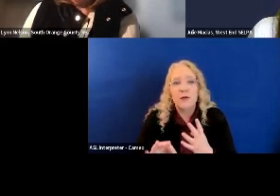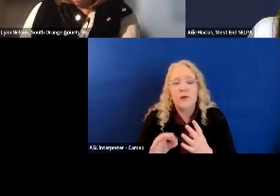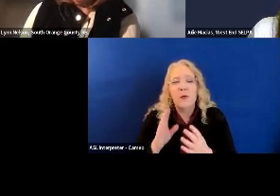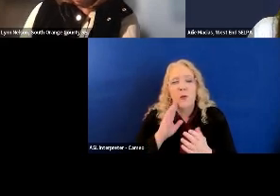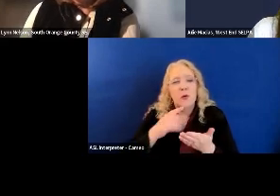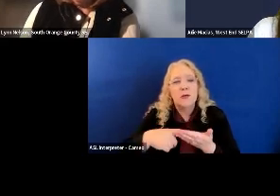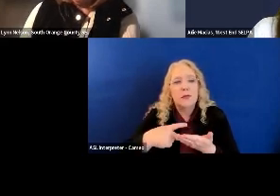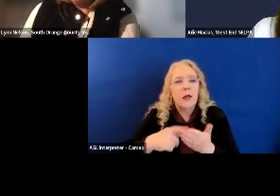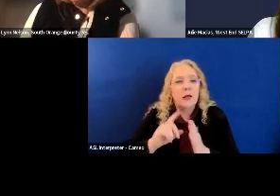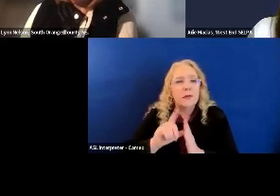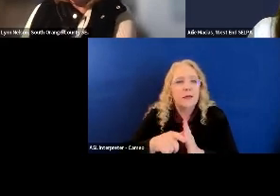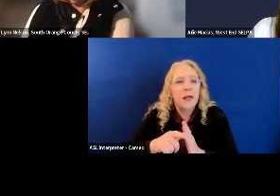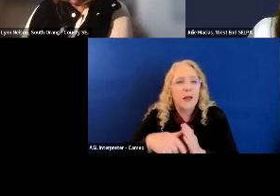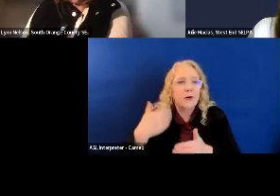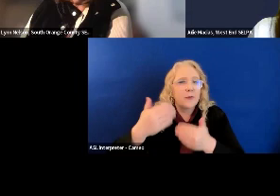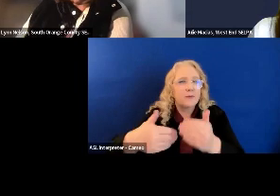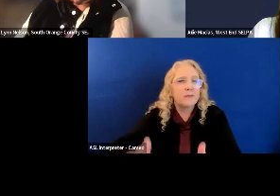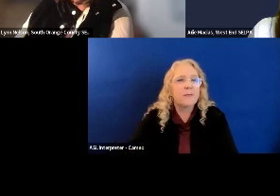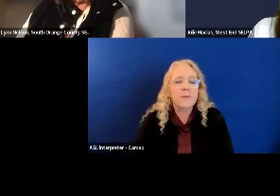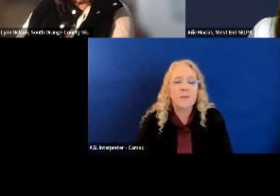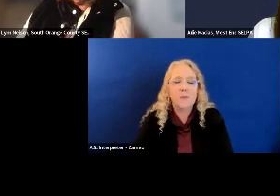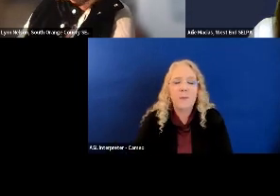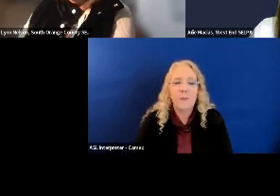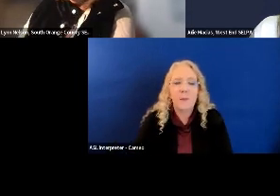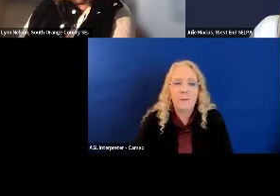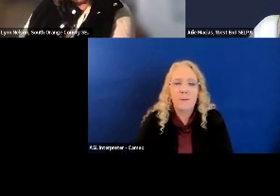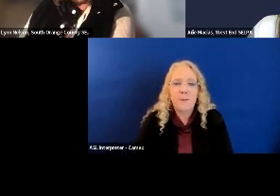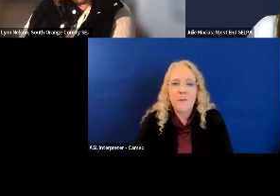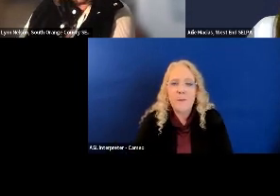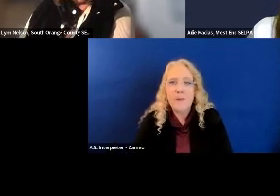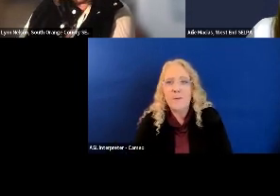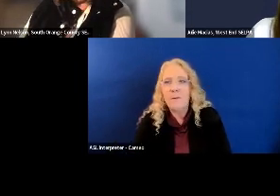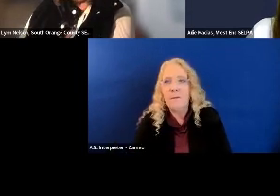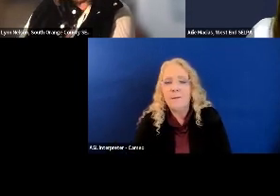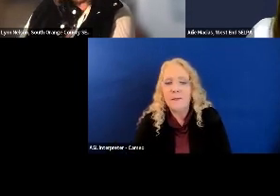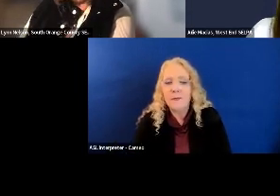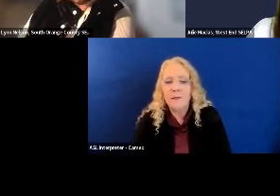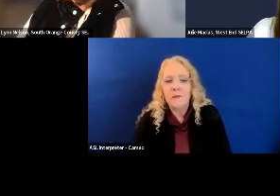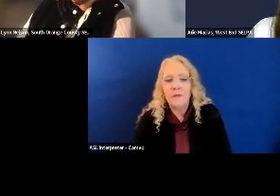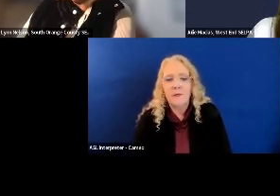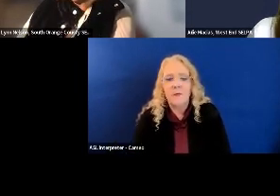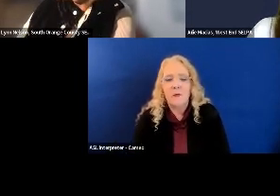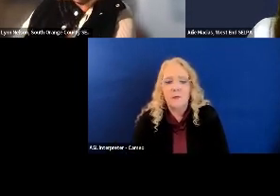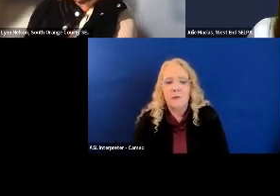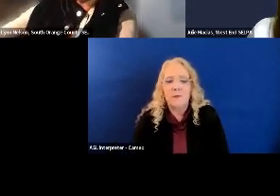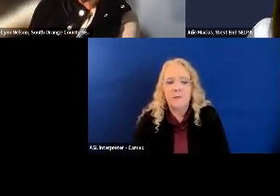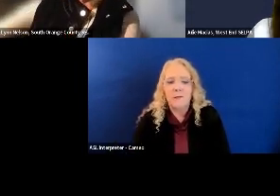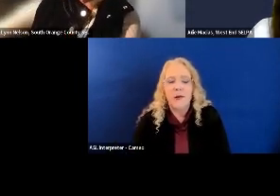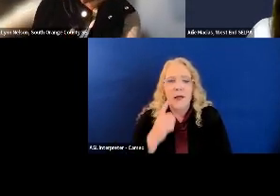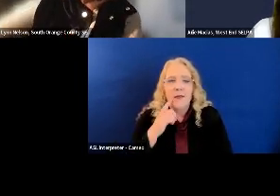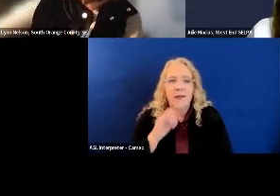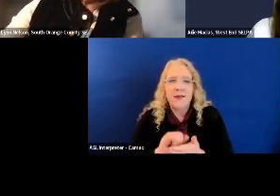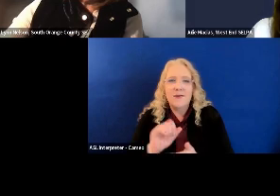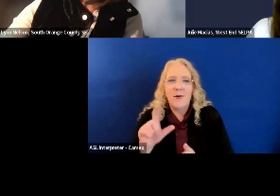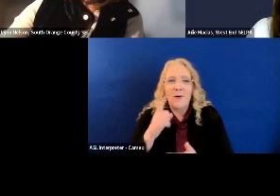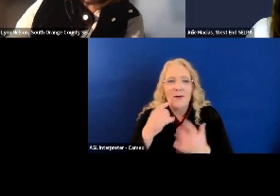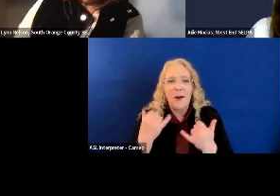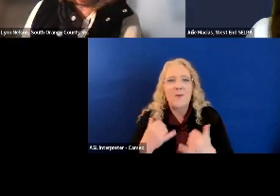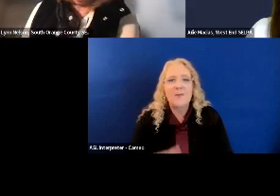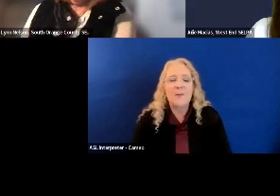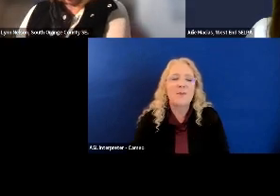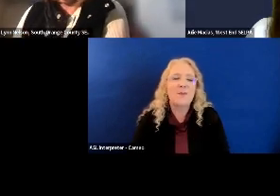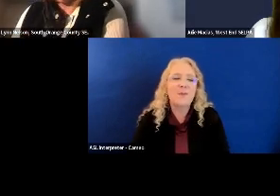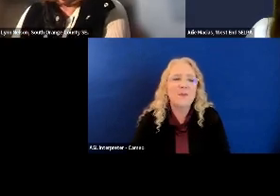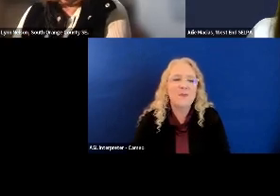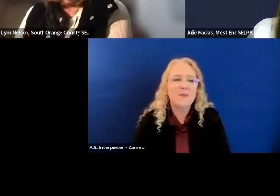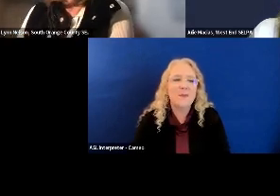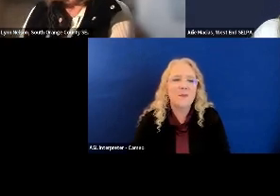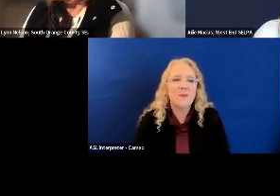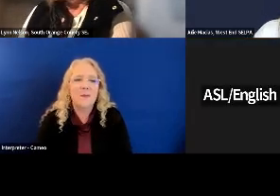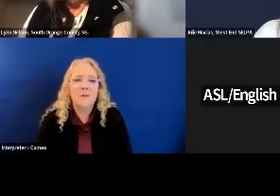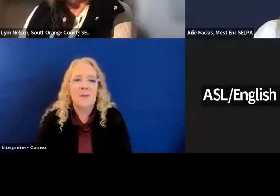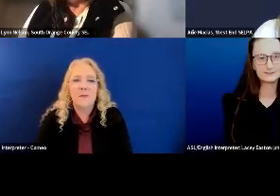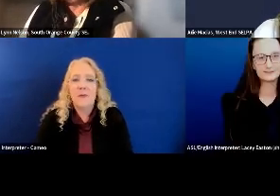discutiremos más adelante en el proceso y luego, creo que eso es todo por ahora, gracias Rayleen,